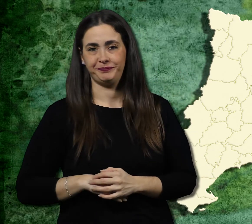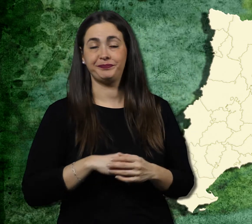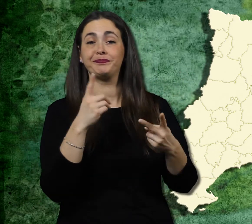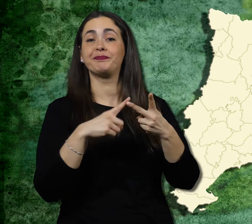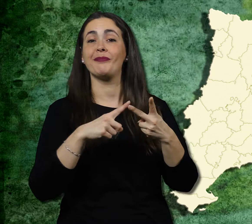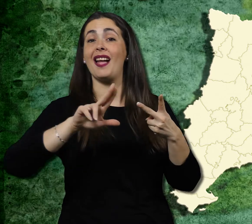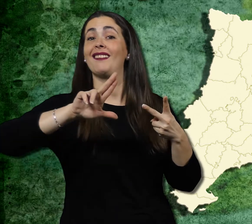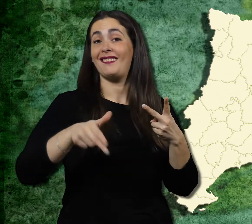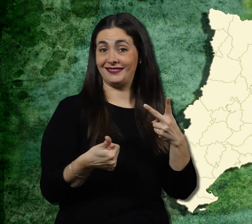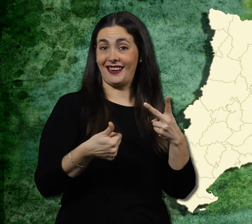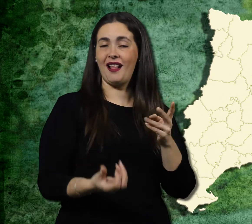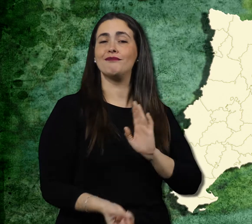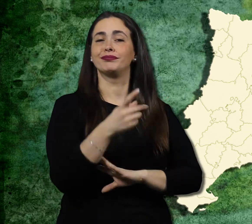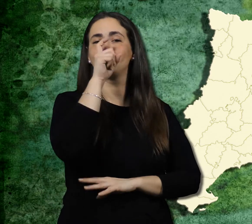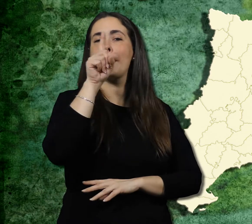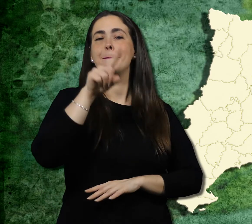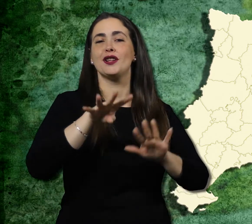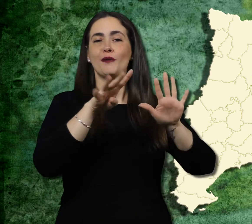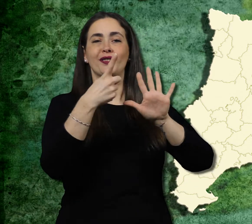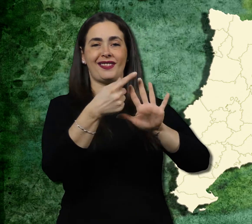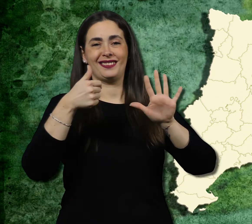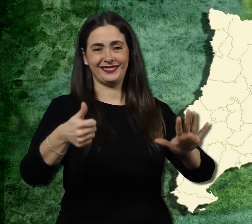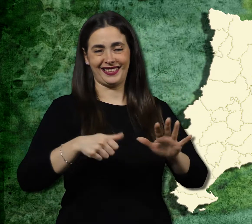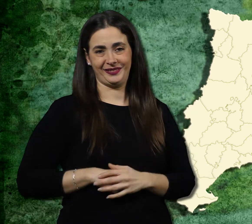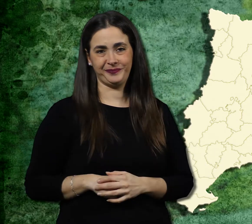el Casal de Sords de Barcelona, fundat l’any 1916,